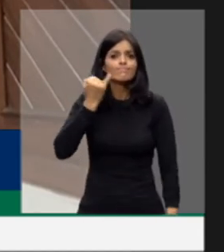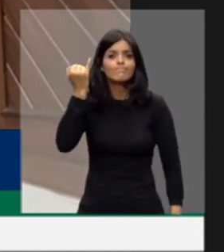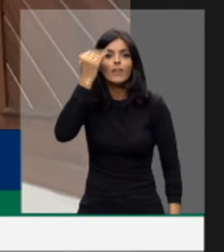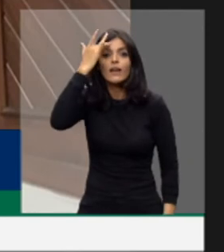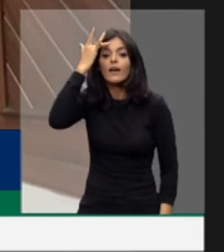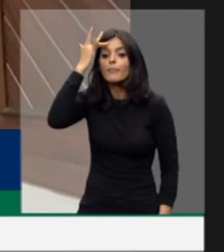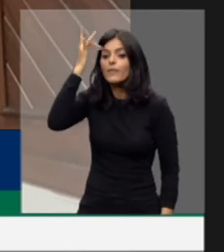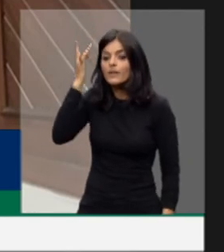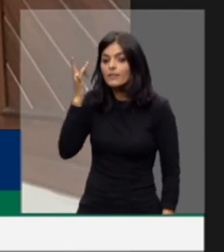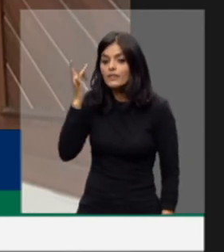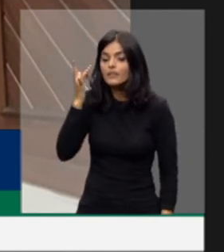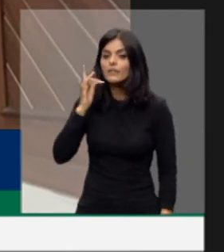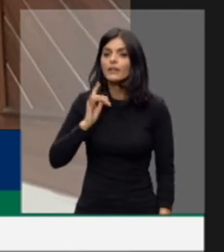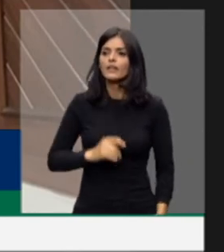PÚBLICA EM TODO O BRASIL. É DE FUNDAMENTAL IMPORTÂNCIA,